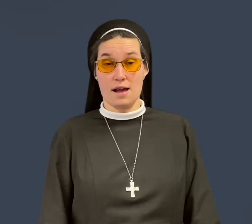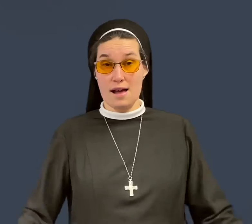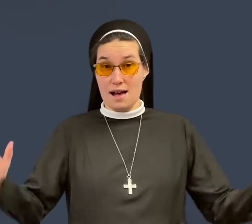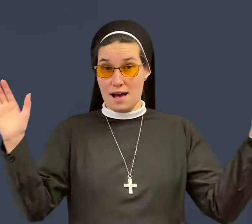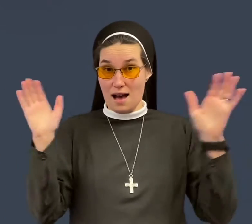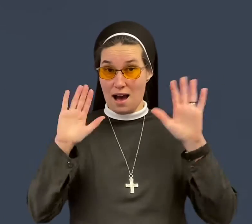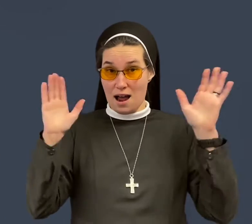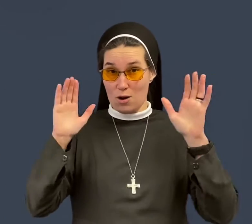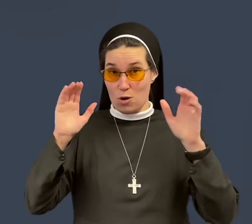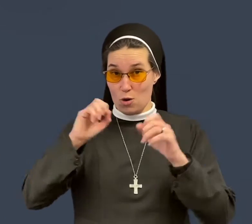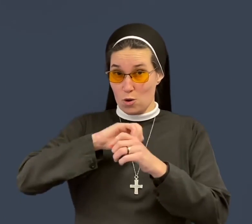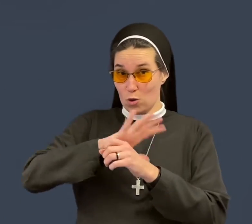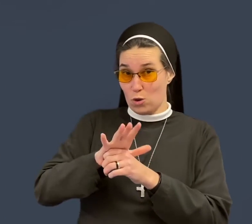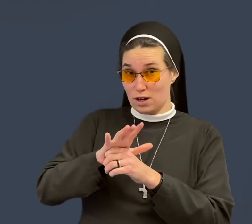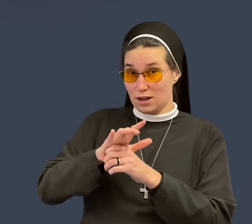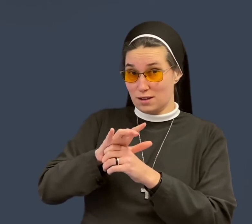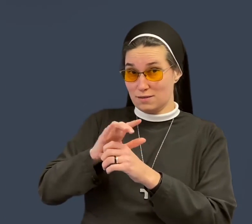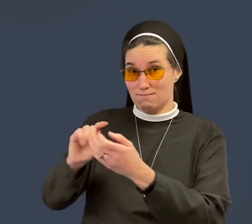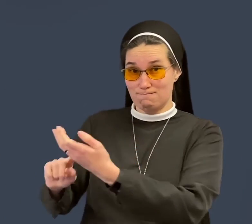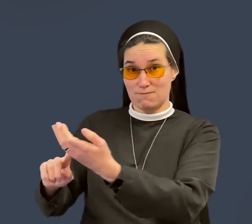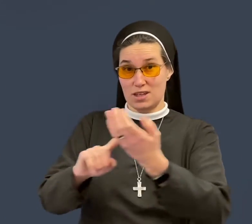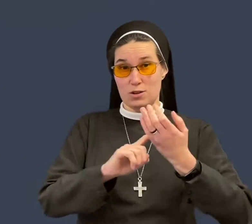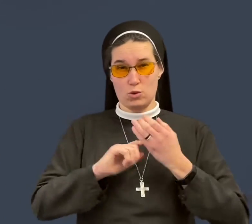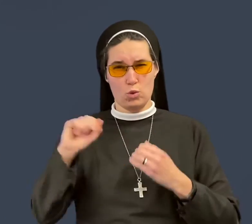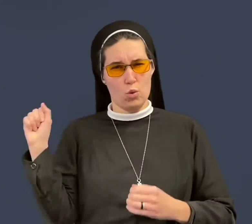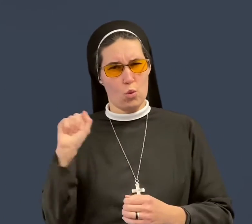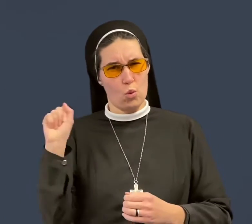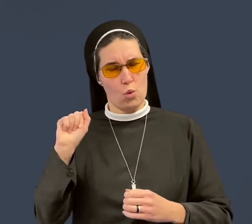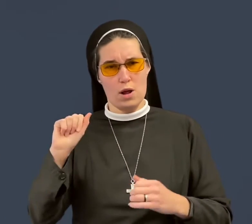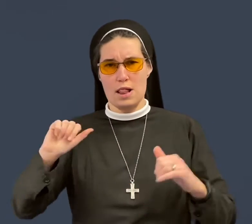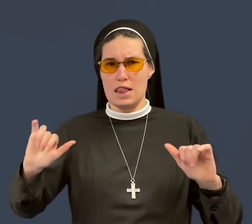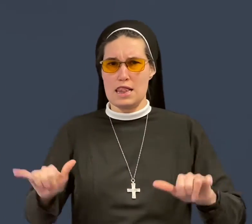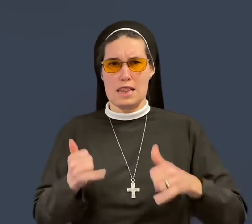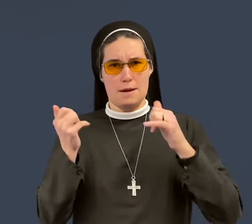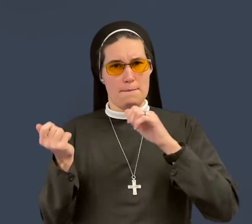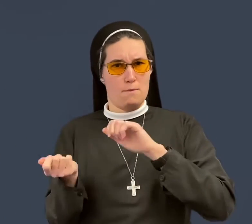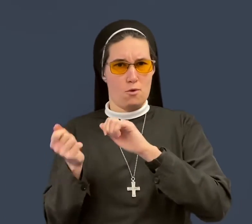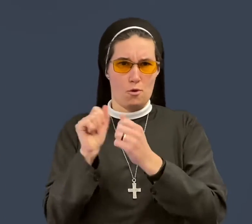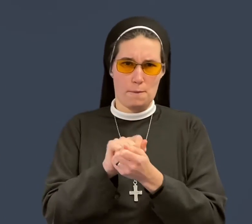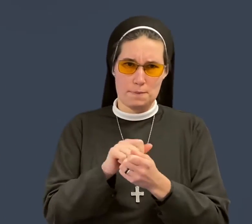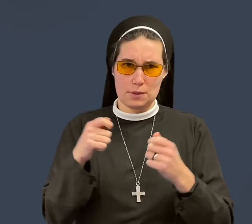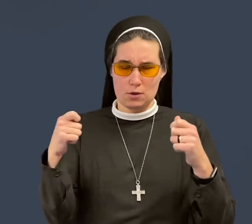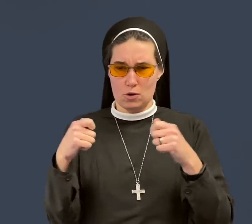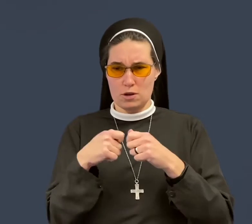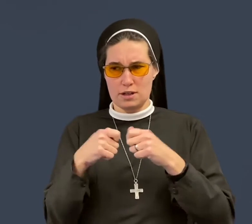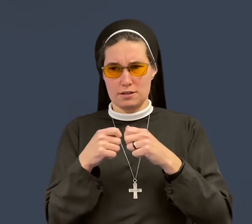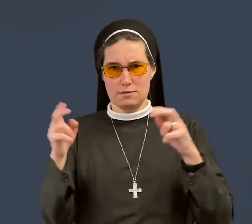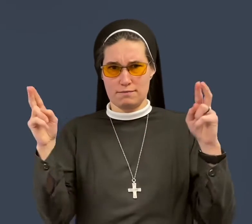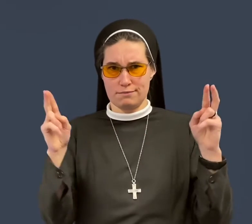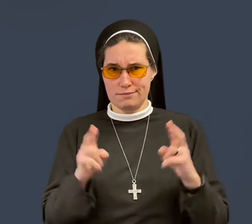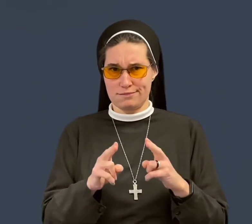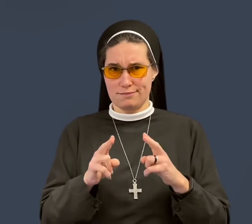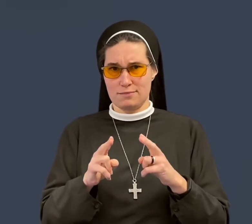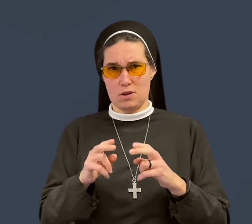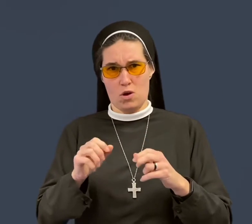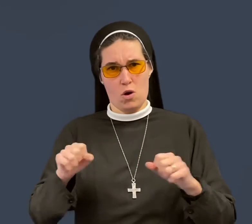Hallo! Die Coronazeit hat unser Leben ganz schön umgekrempelt. Kontakt sind sehr reduziert. Kommunikation ist online – Es ist anders! – möglich.